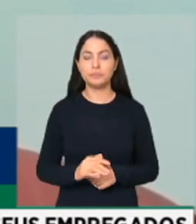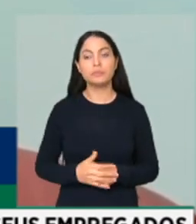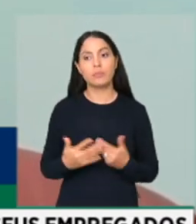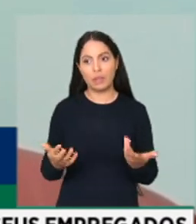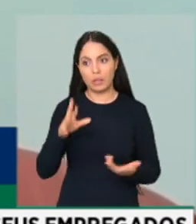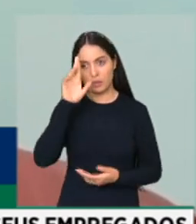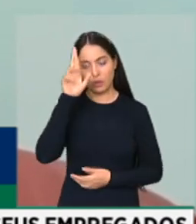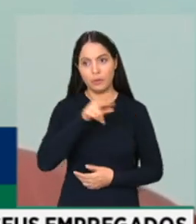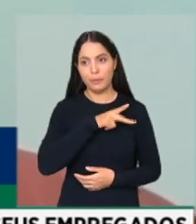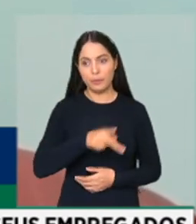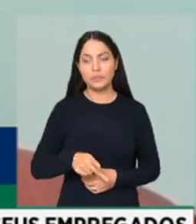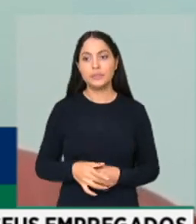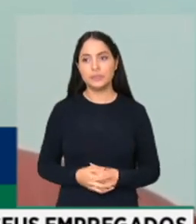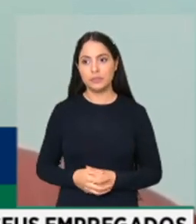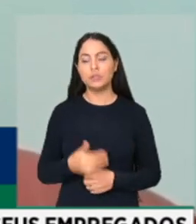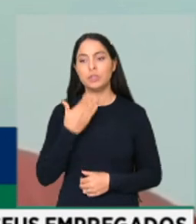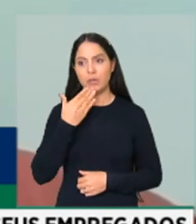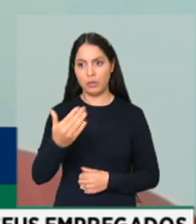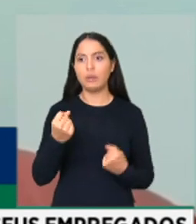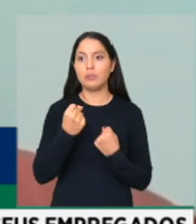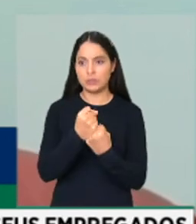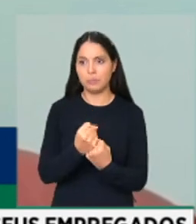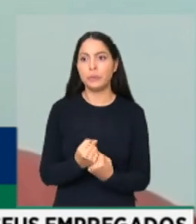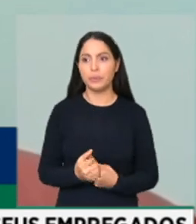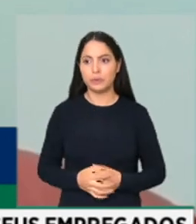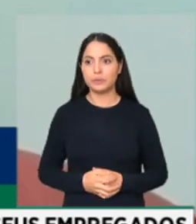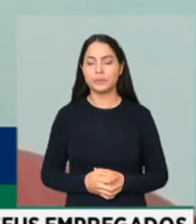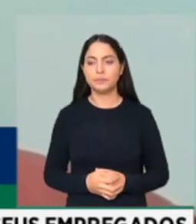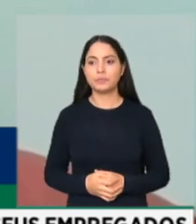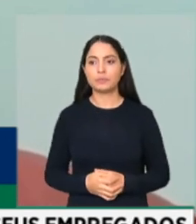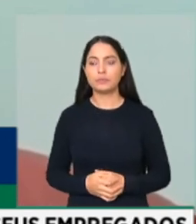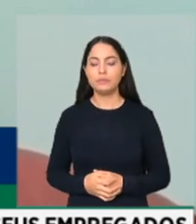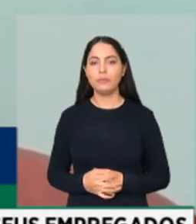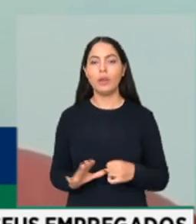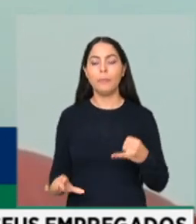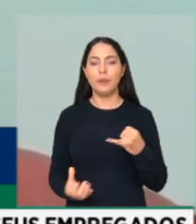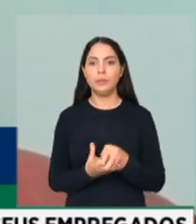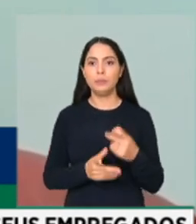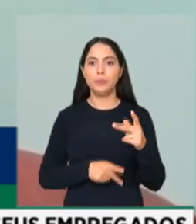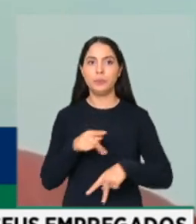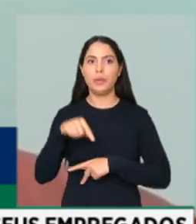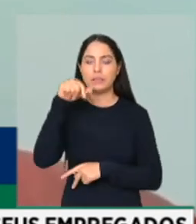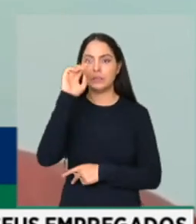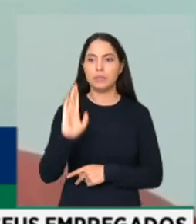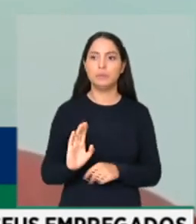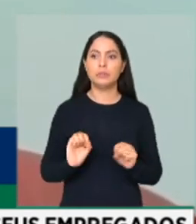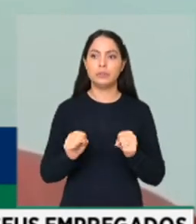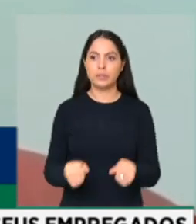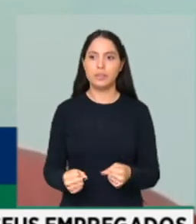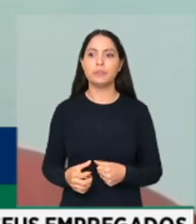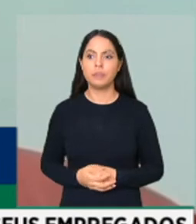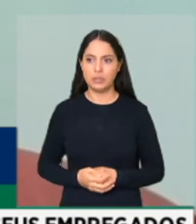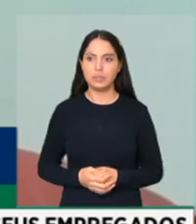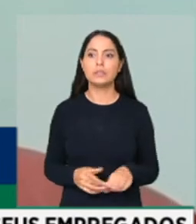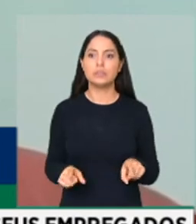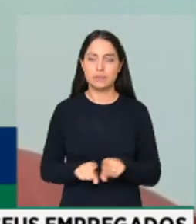AO PATRIMÔNIO NACIONAL. ME ALIO AO PEDIDO DE APOIO NA DEFESA DO PATRIMÔNIO DA